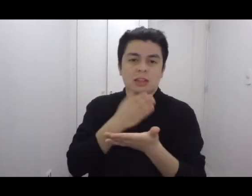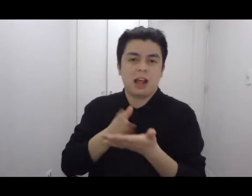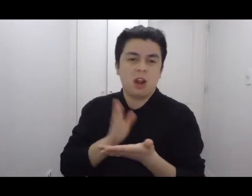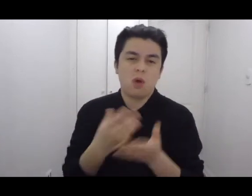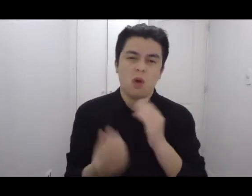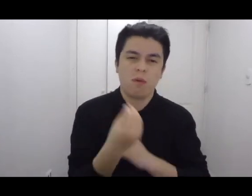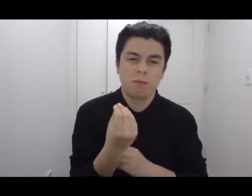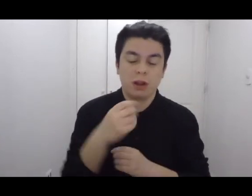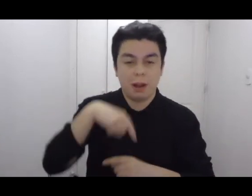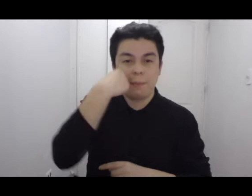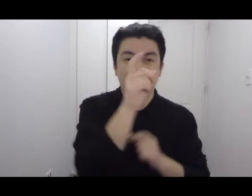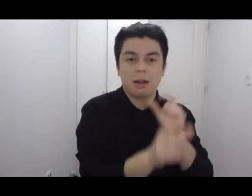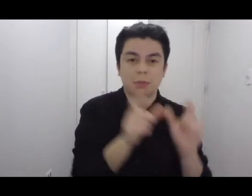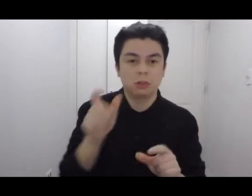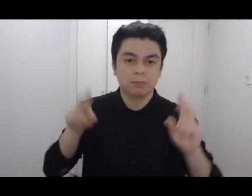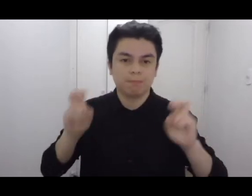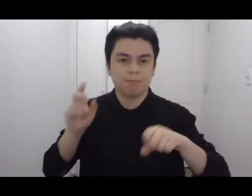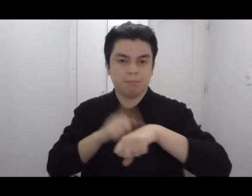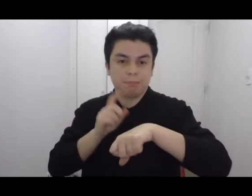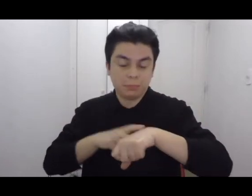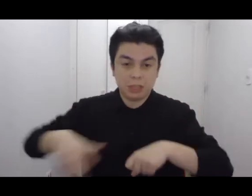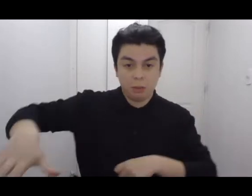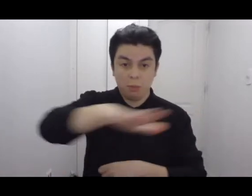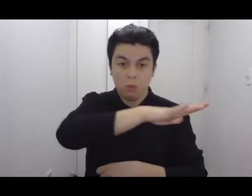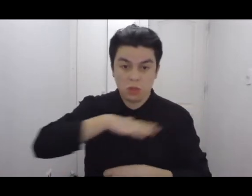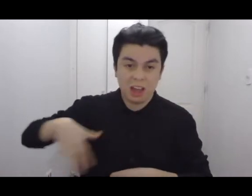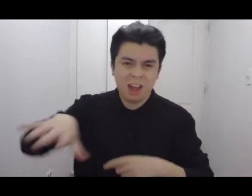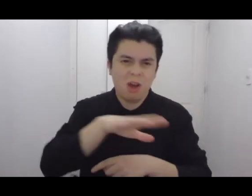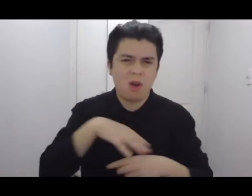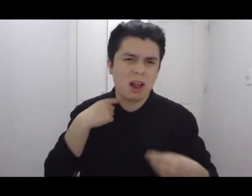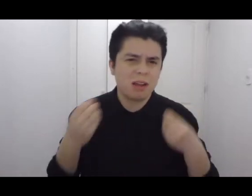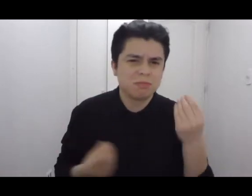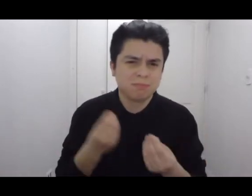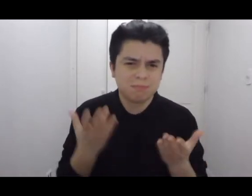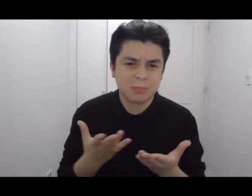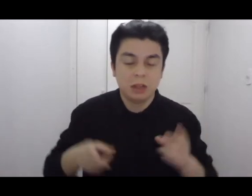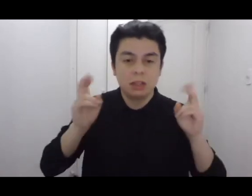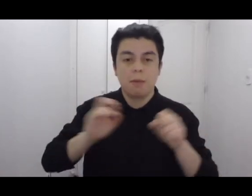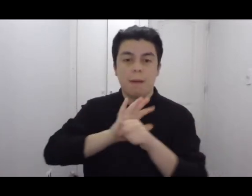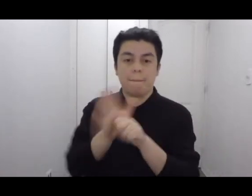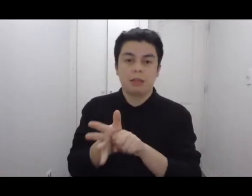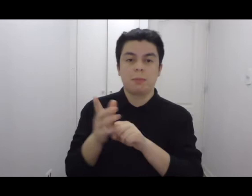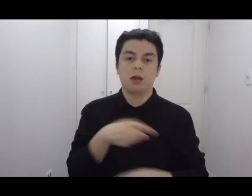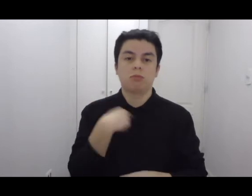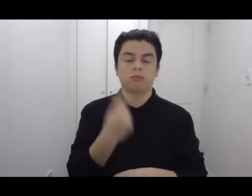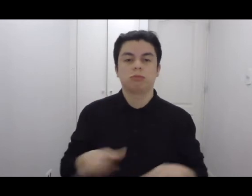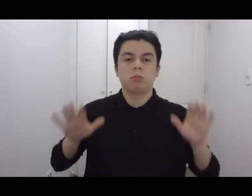sobre todo en el tiempo que estamos viviendo y sobre todo en la pandemia donde hay mucho sedentarismo